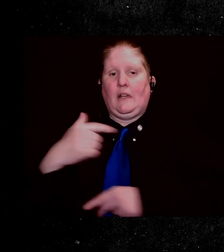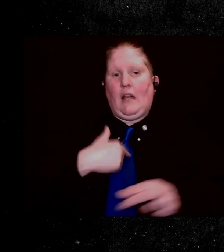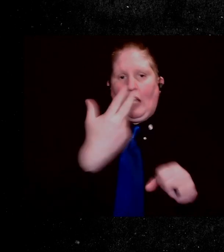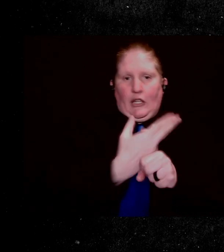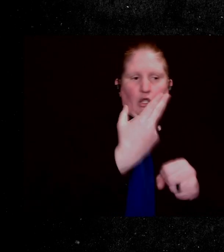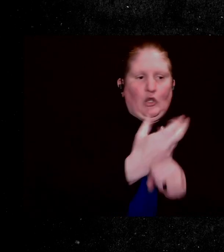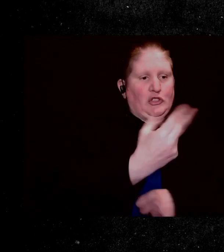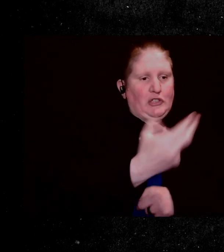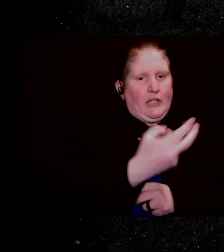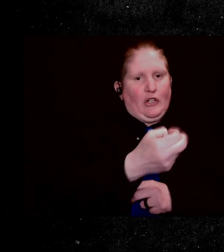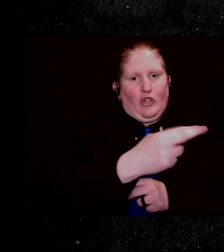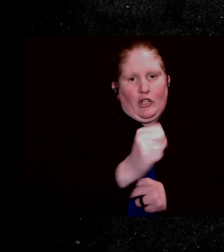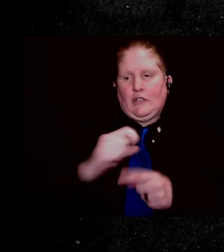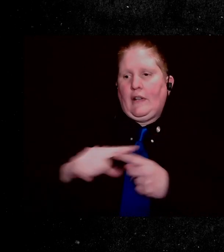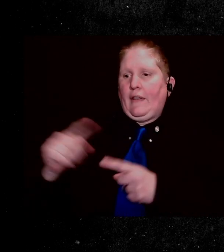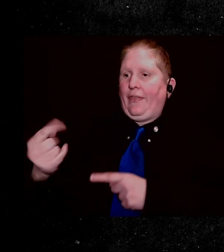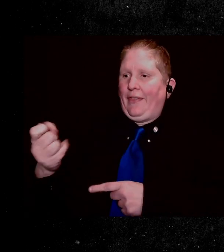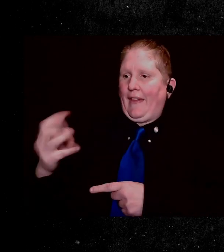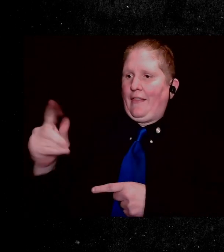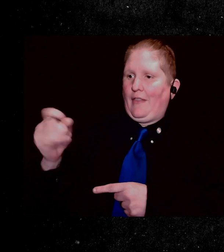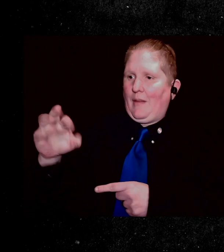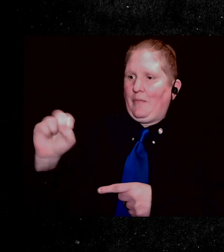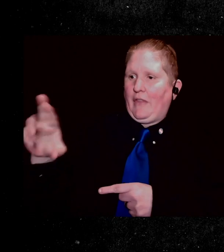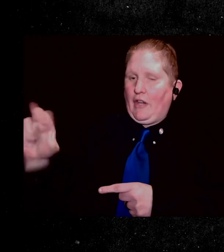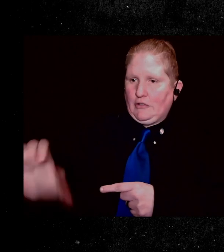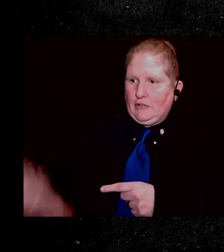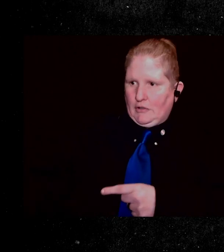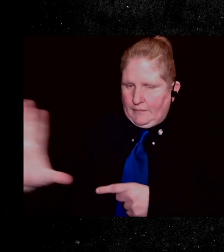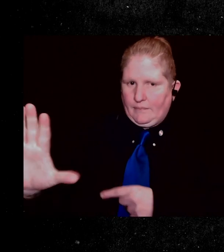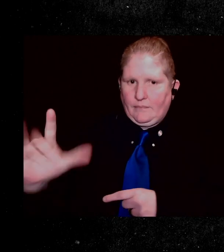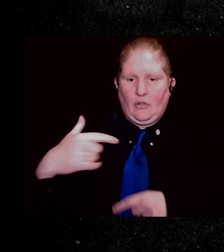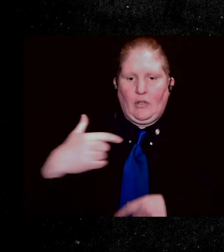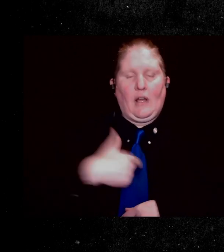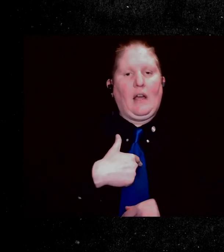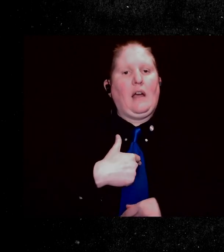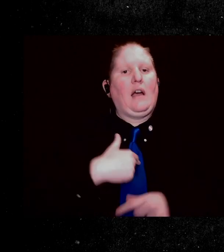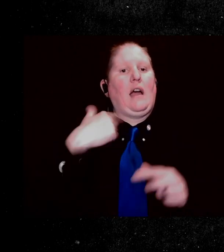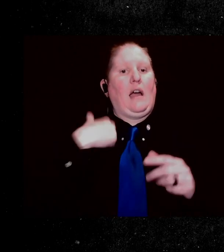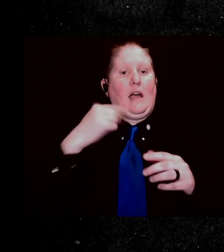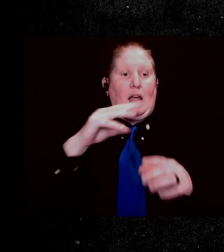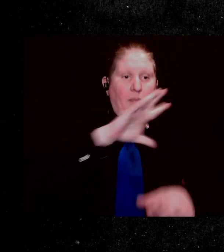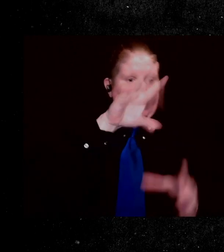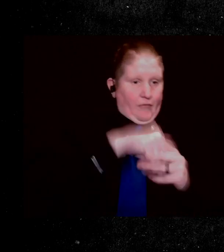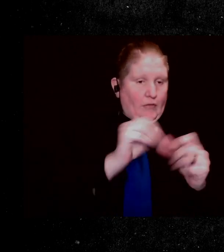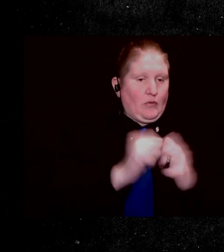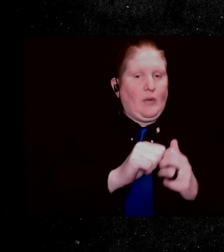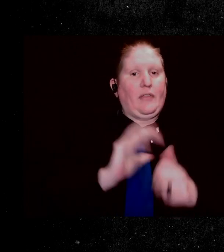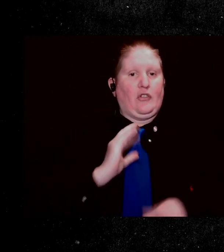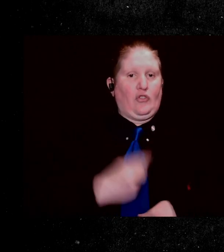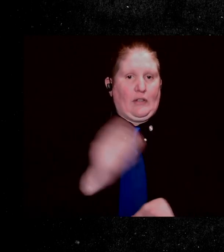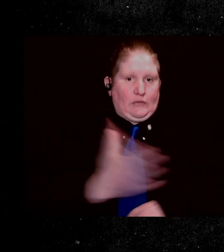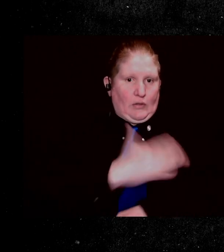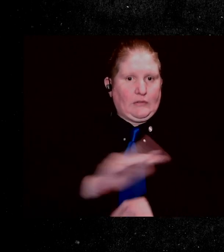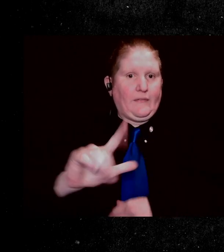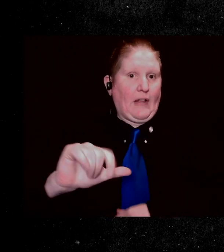Mis pronombres son "ella-la-su-le". Soy coreógrafa del Trans Chorus de Los Ángeles.